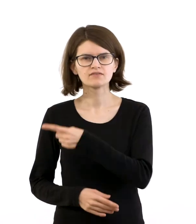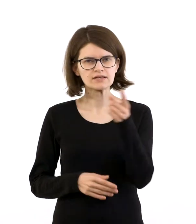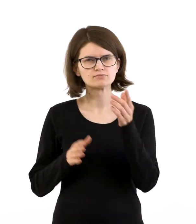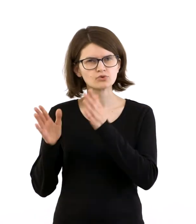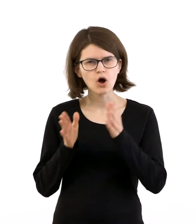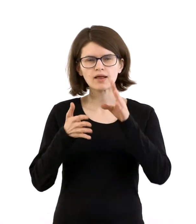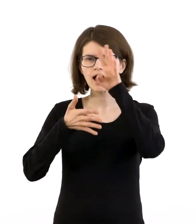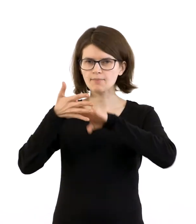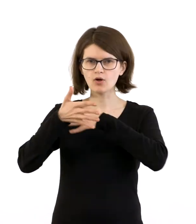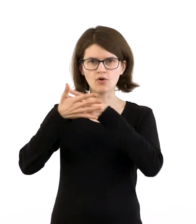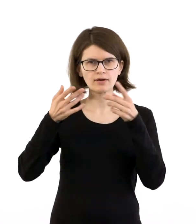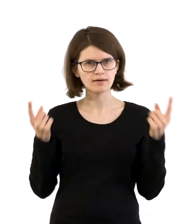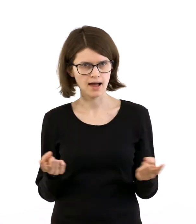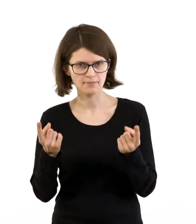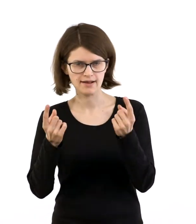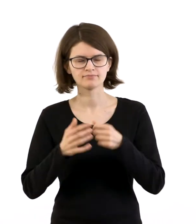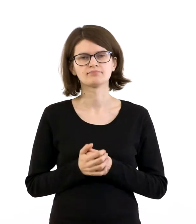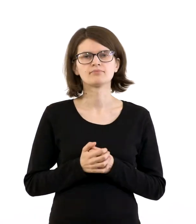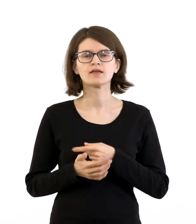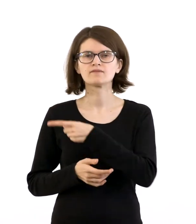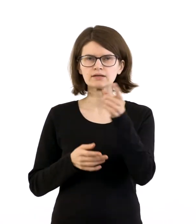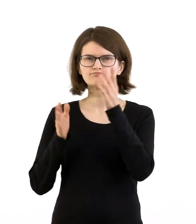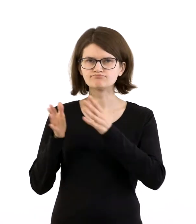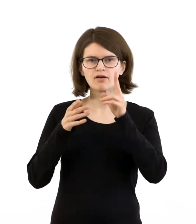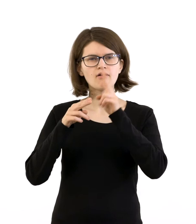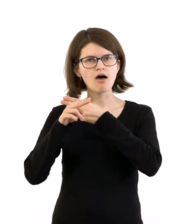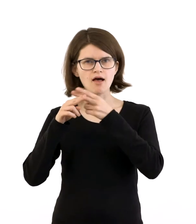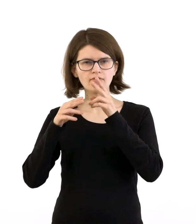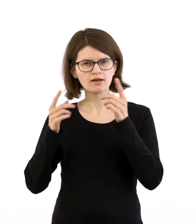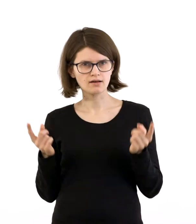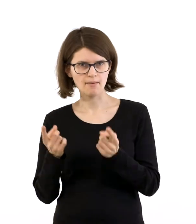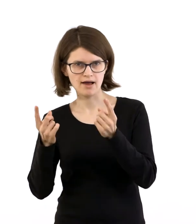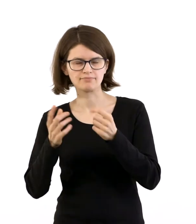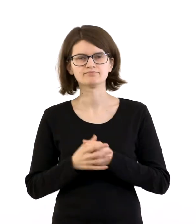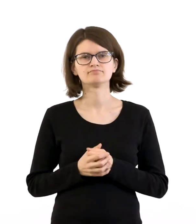6. Przygotowanie harmonogramu kampanii. Przygotujcie kalendarz kampanii,